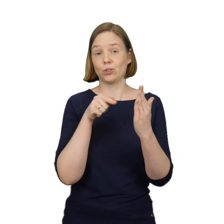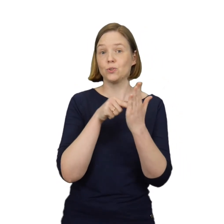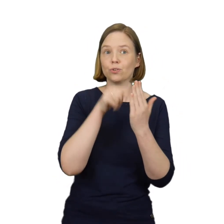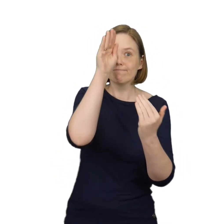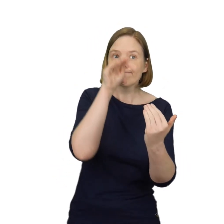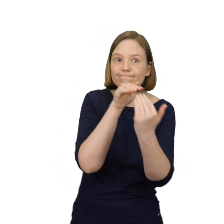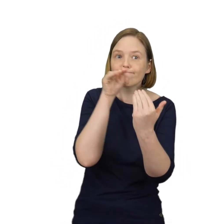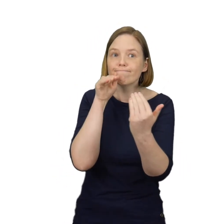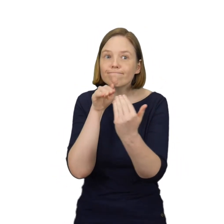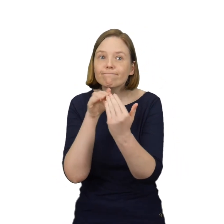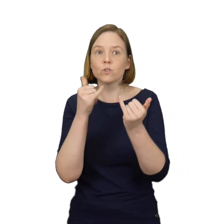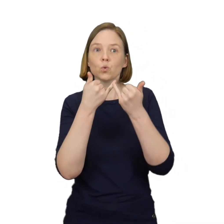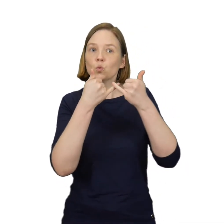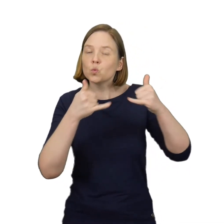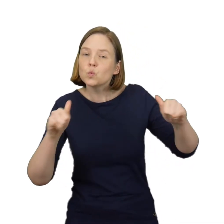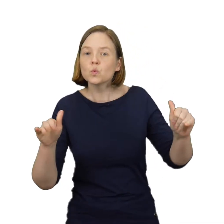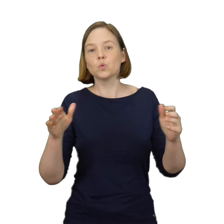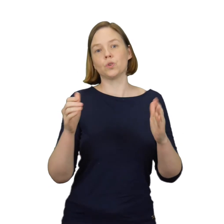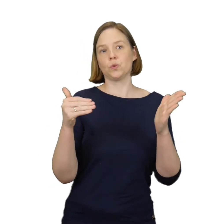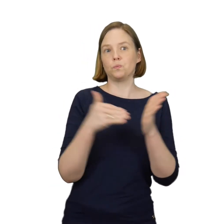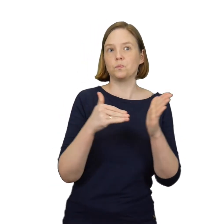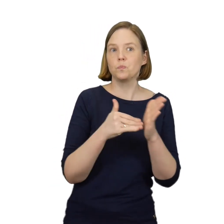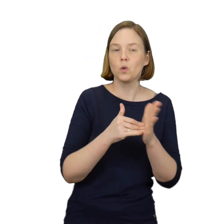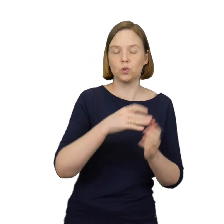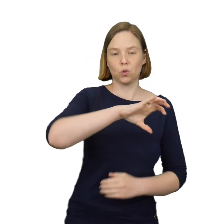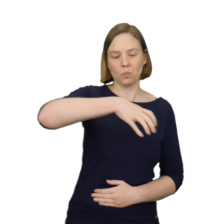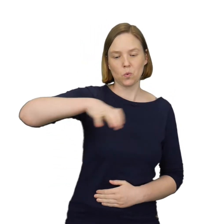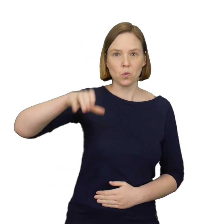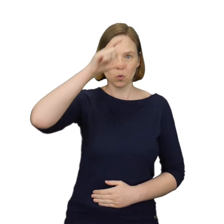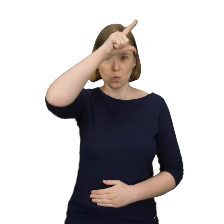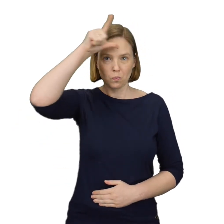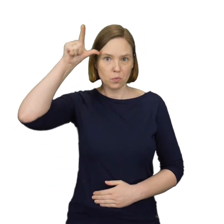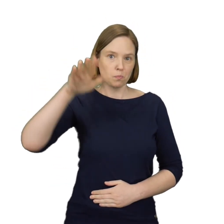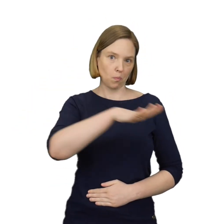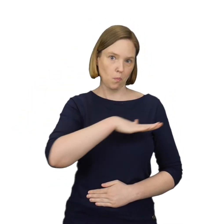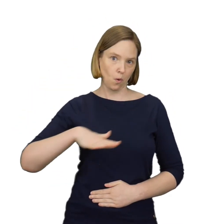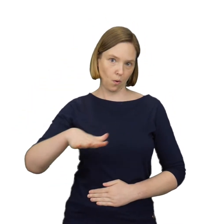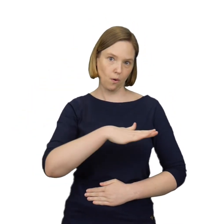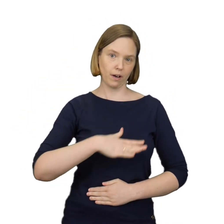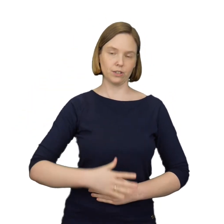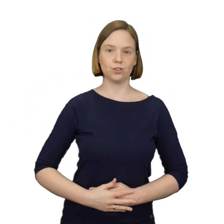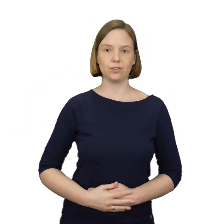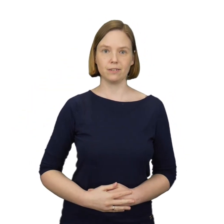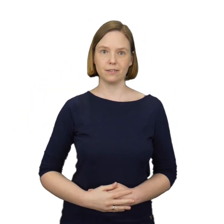odpowiadających na różnorodność potrzeb i oczekiwań poszczególnych grup społecznych.– Jacek Oko, Prezes UKE